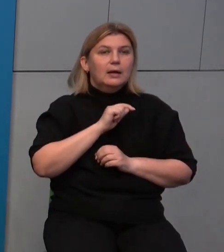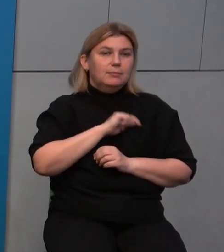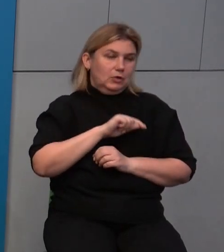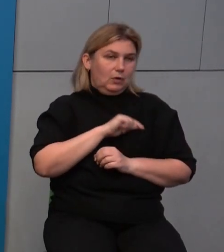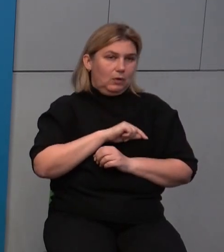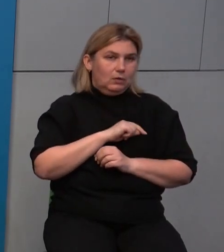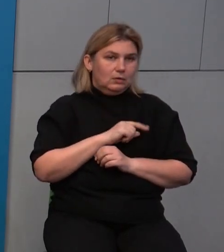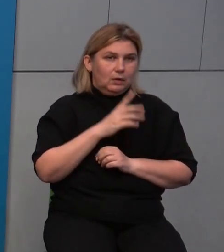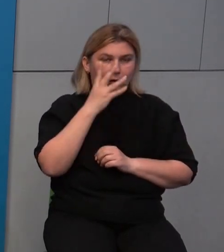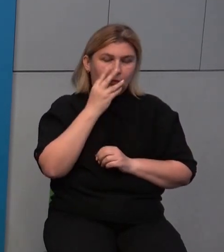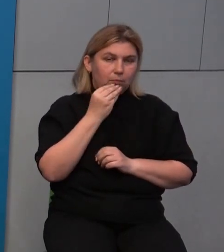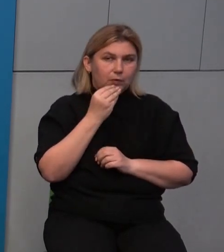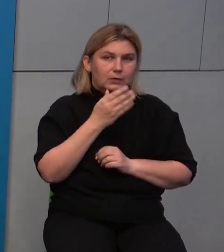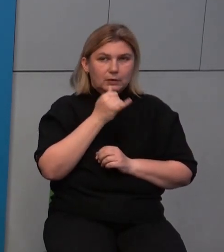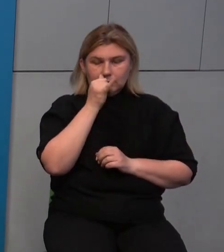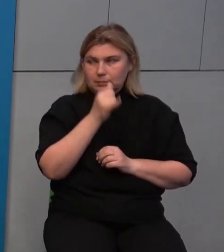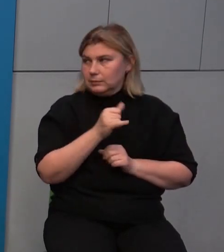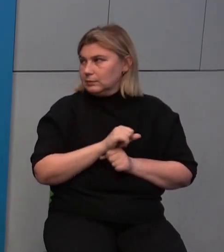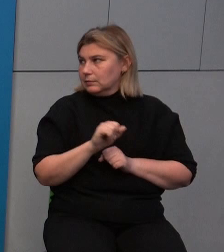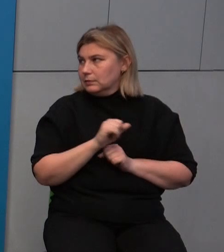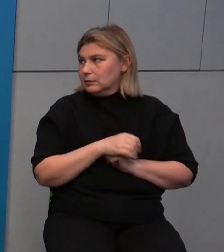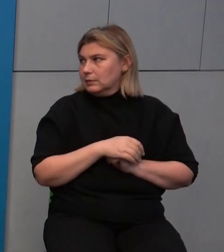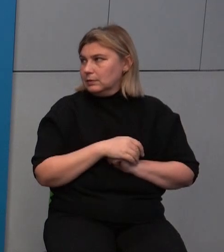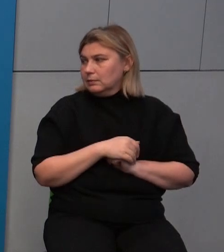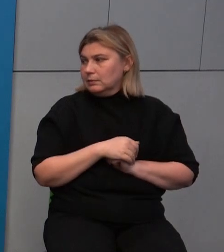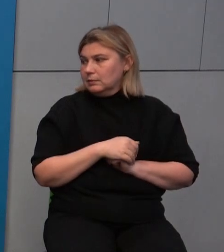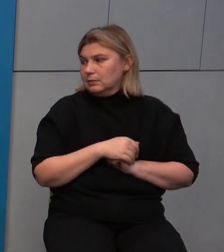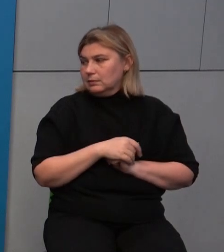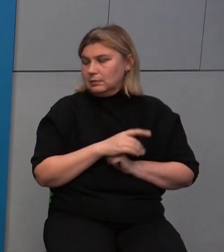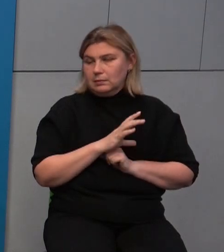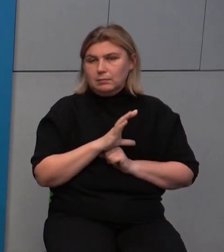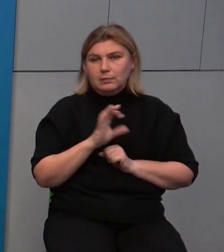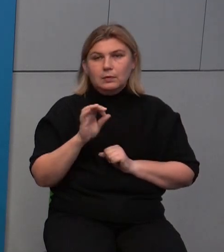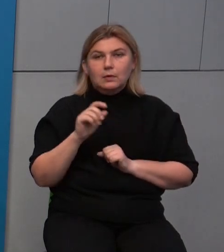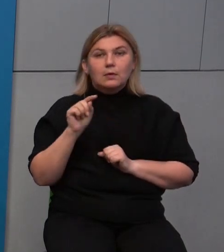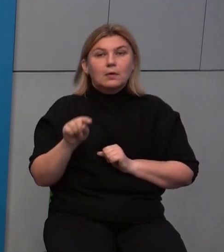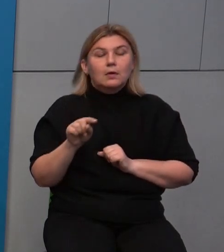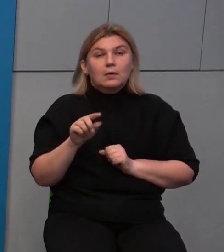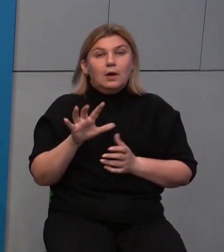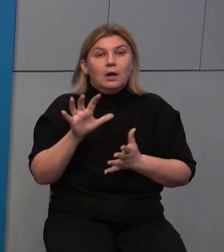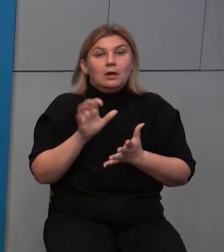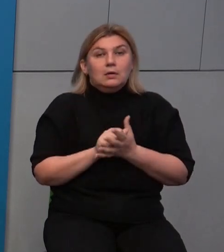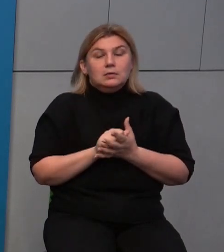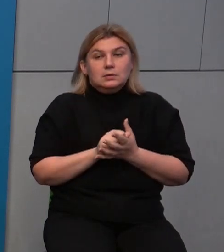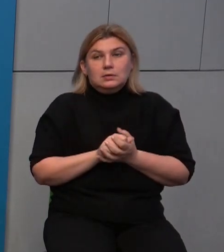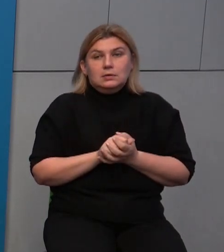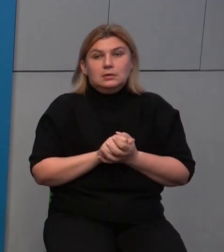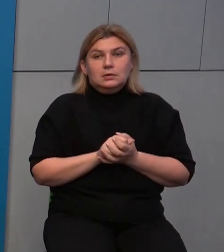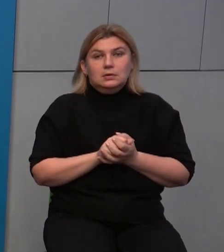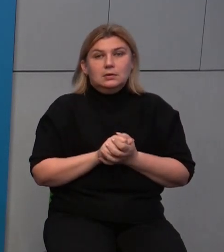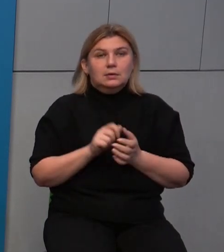dlatego że nie może ich być, ponieważ jego zajmowały problemy